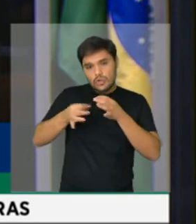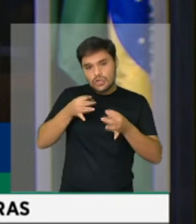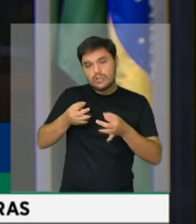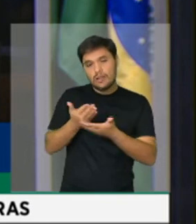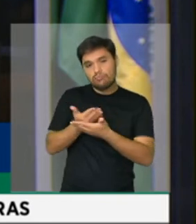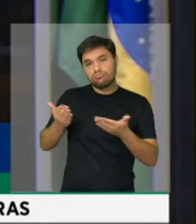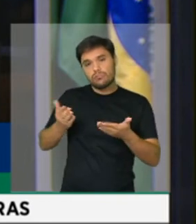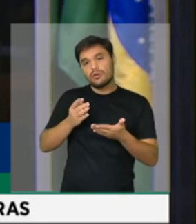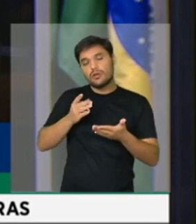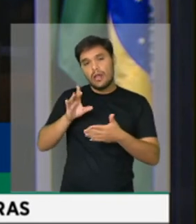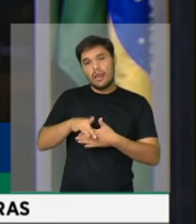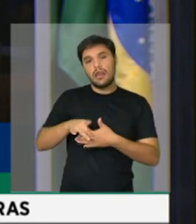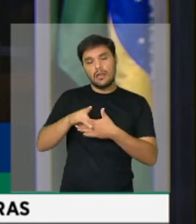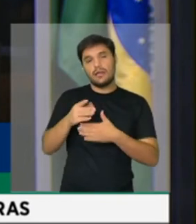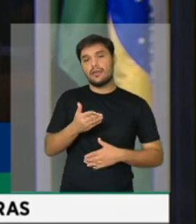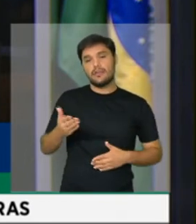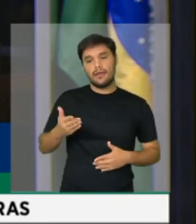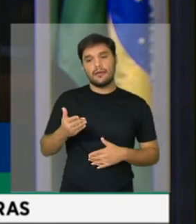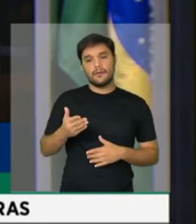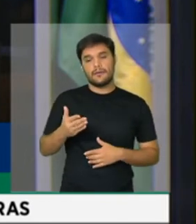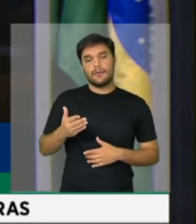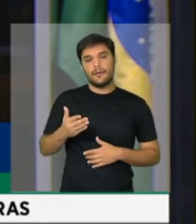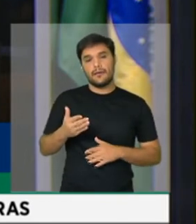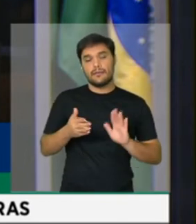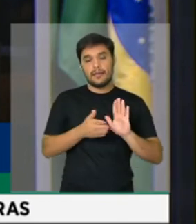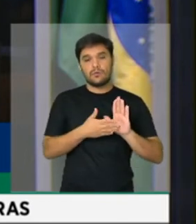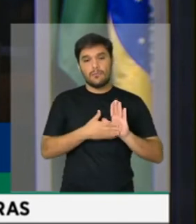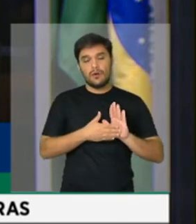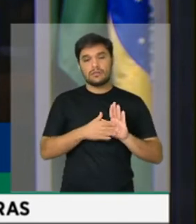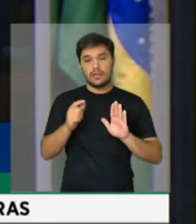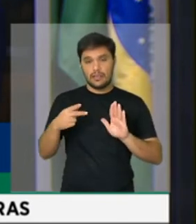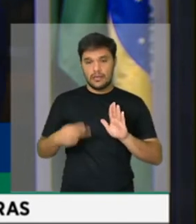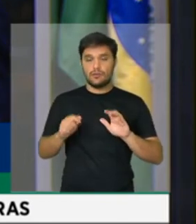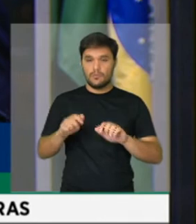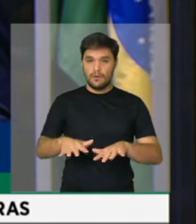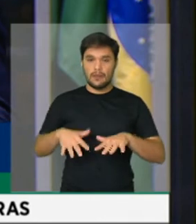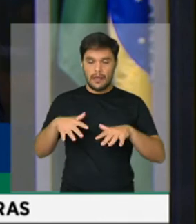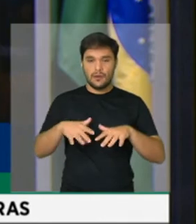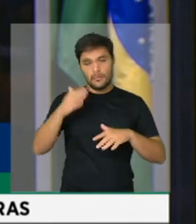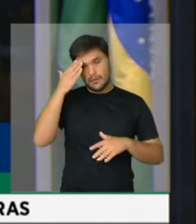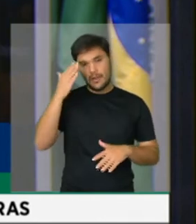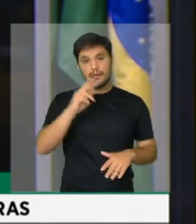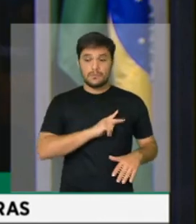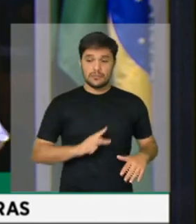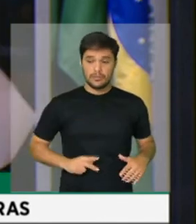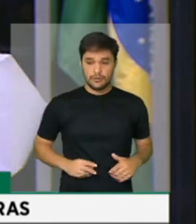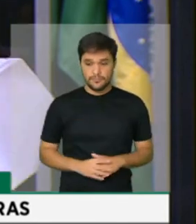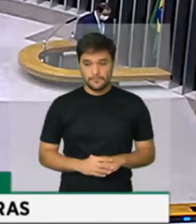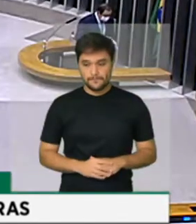GLOBALPREV IA QUE PODERÁSER ALTERADA A PARTIR DA DISCUSSÃO QUE SE INICIA A PARTIR DE AGORA E DAS CONTRIBUIÇÕES QUE PORVENTURA